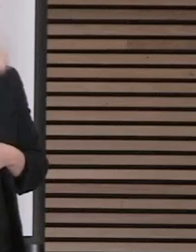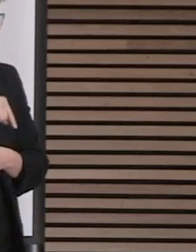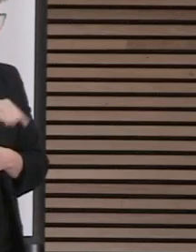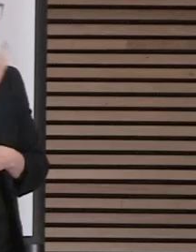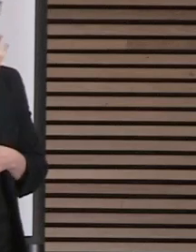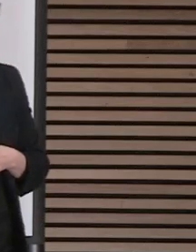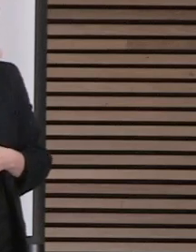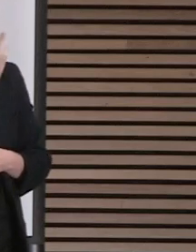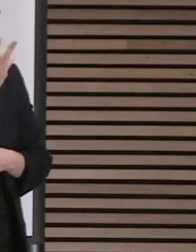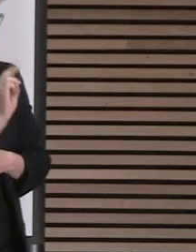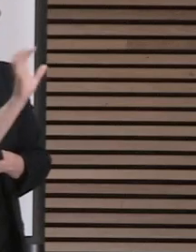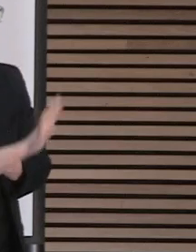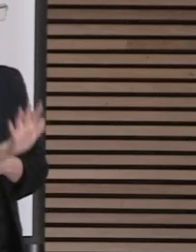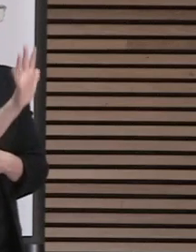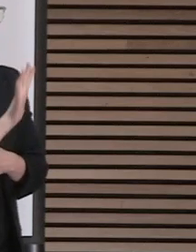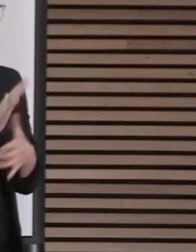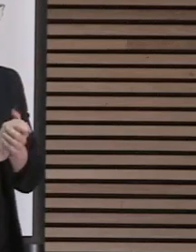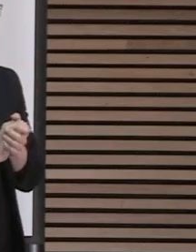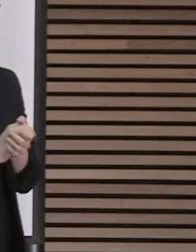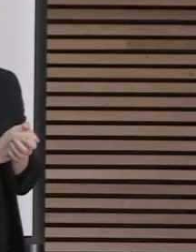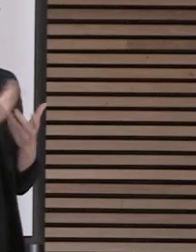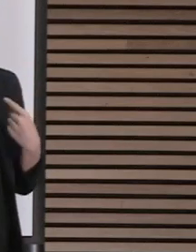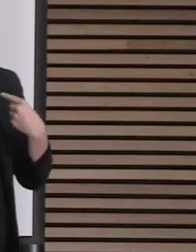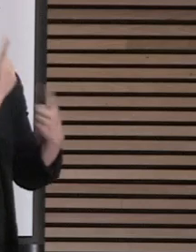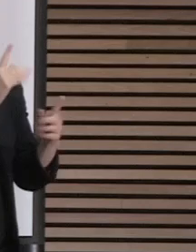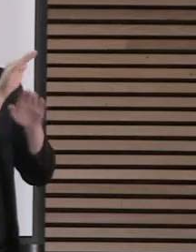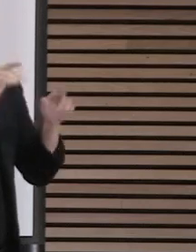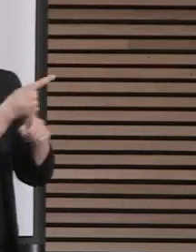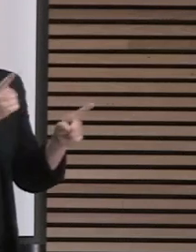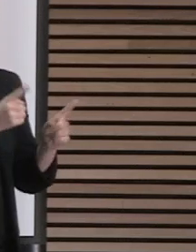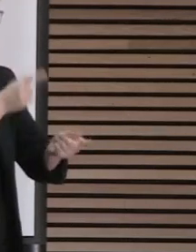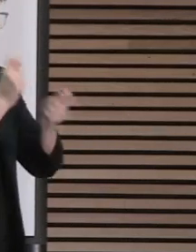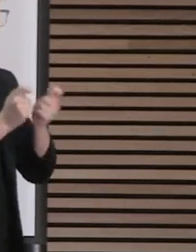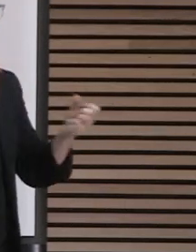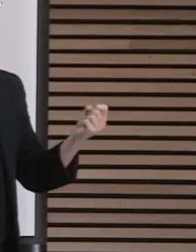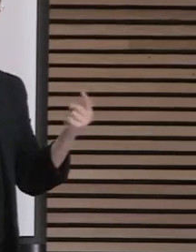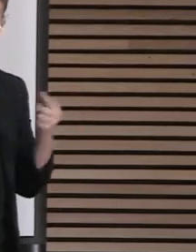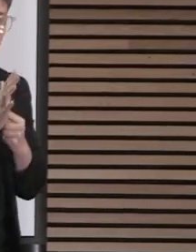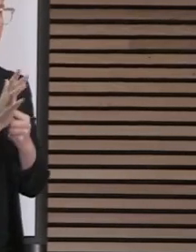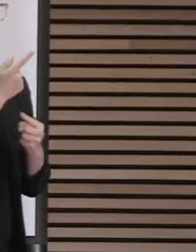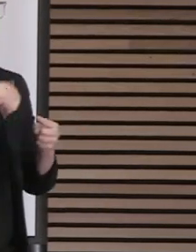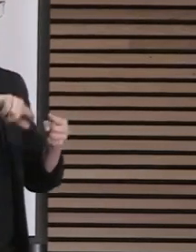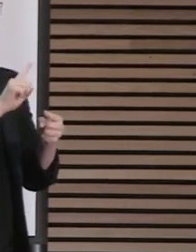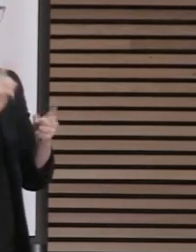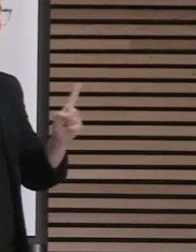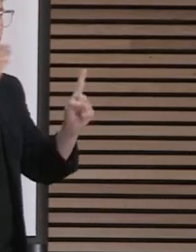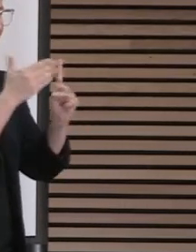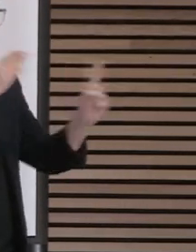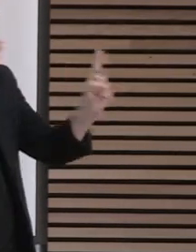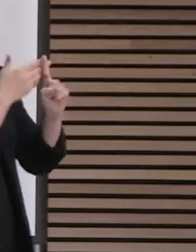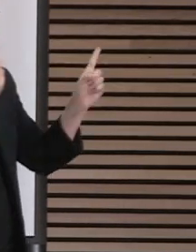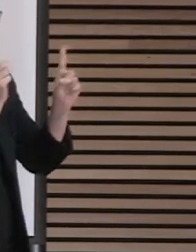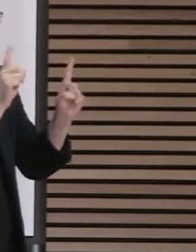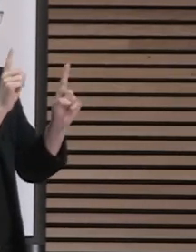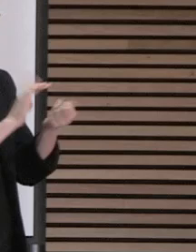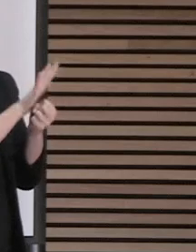whakamatautau COVID-19. Te